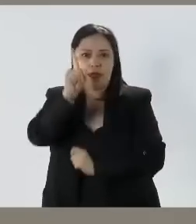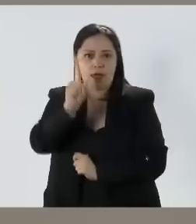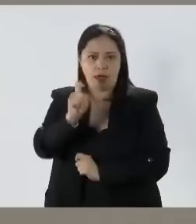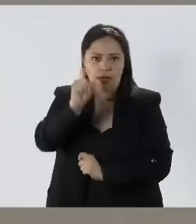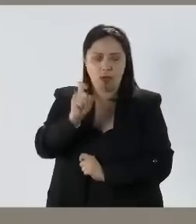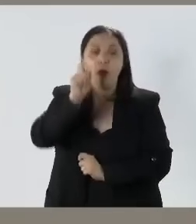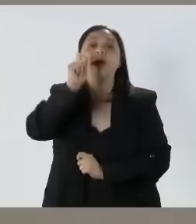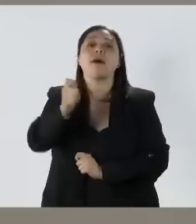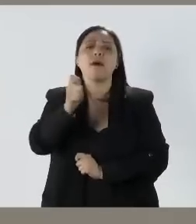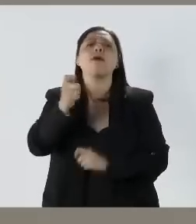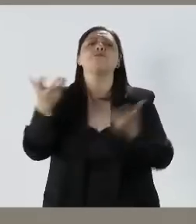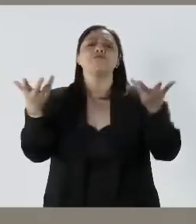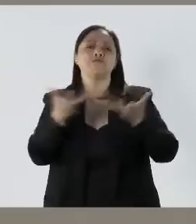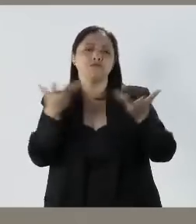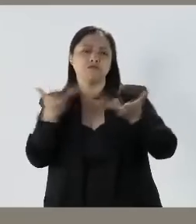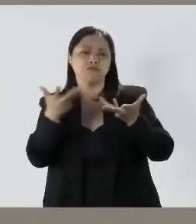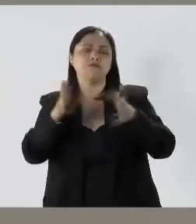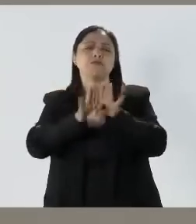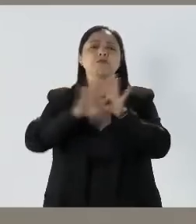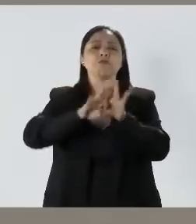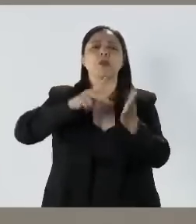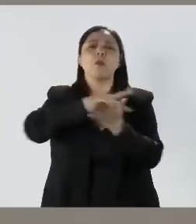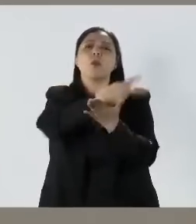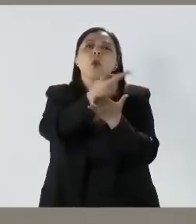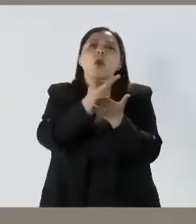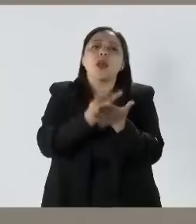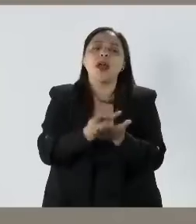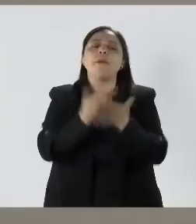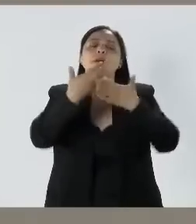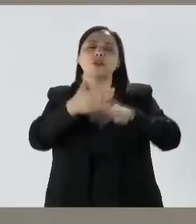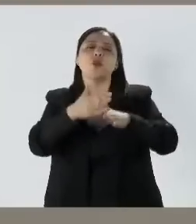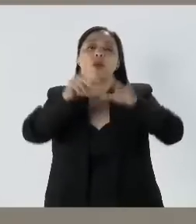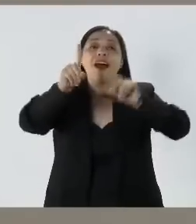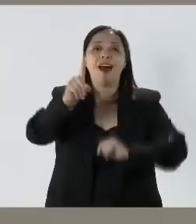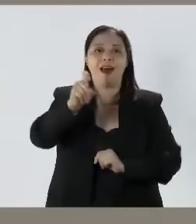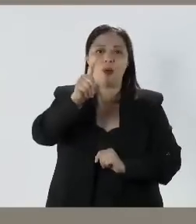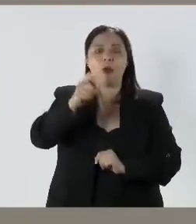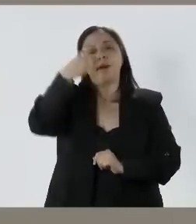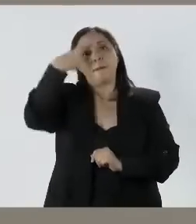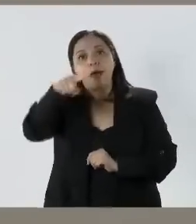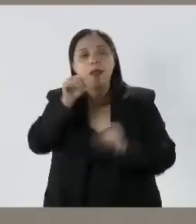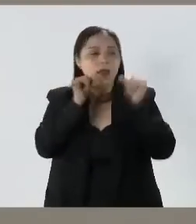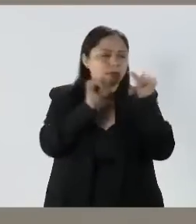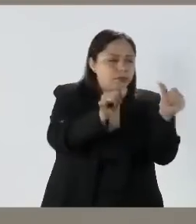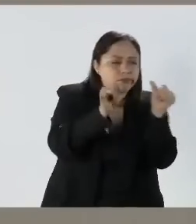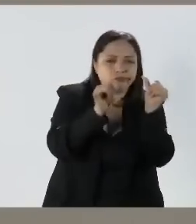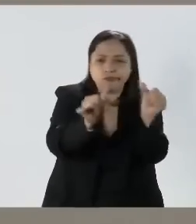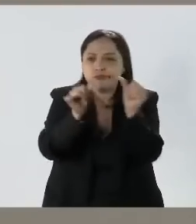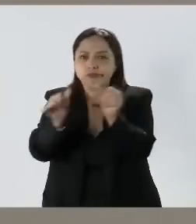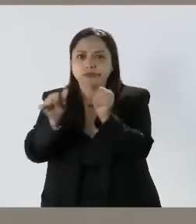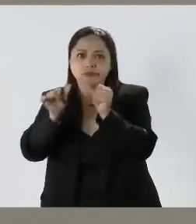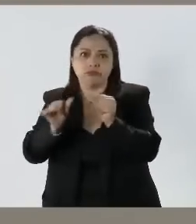la elaboración del programa hídrico para dar atención inmediata a las necesidades de los